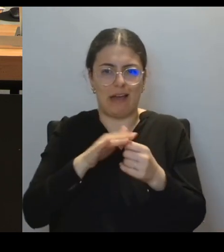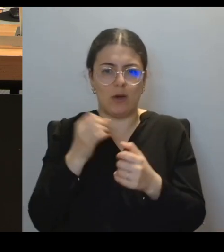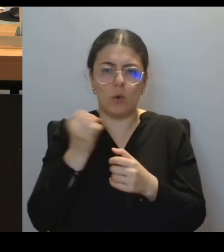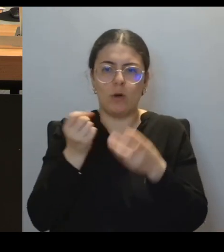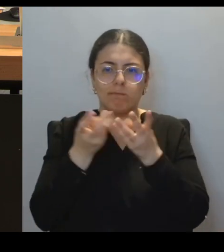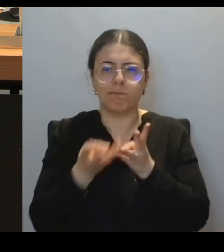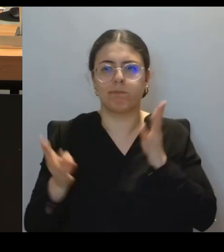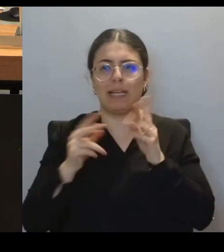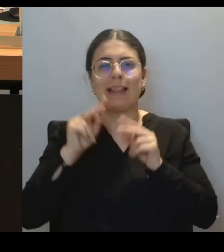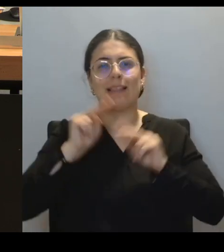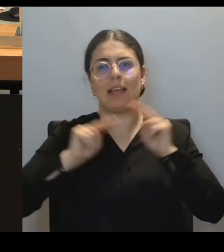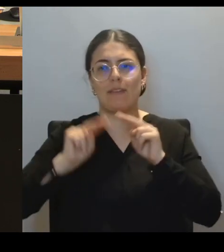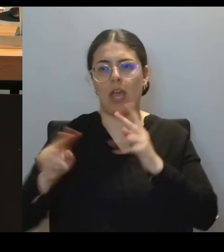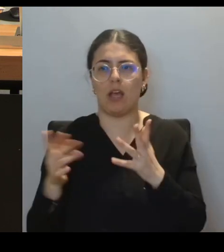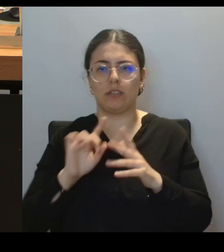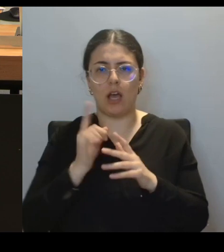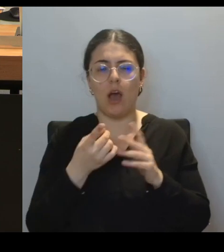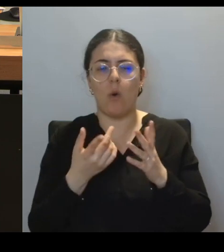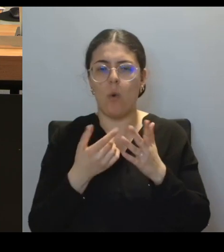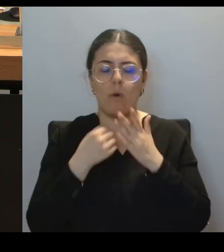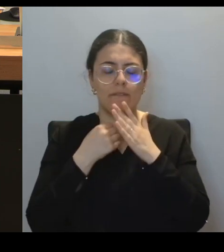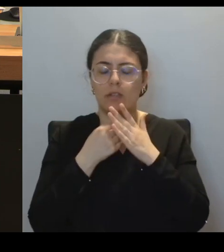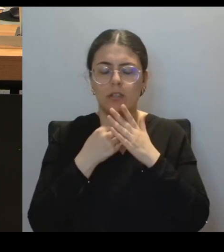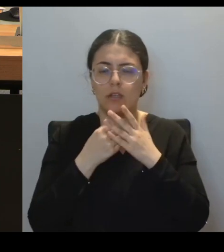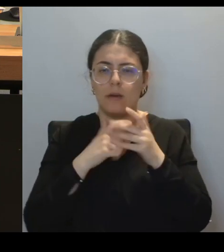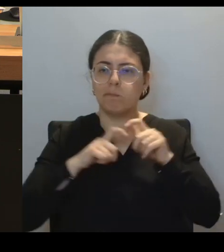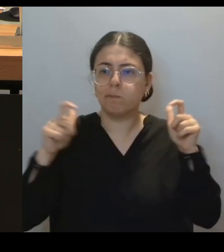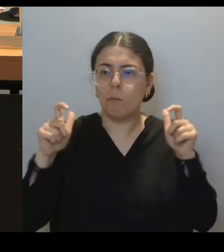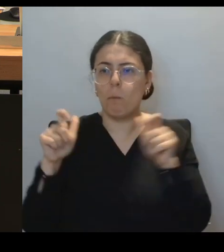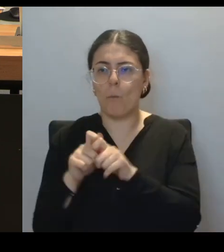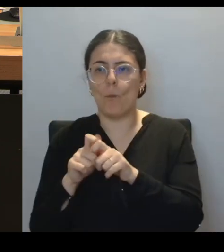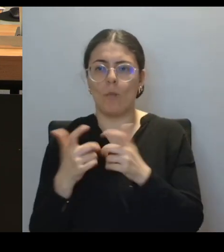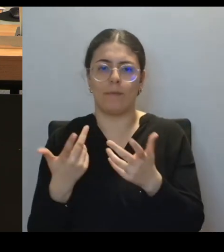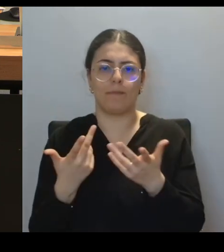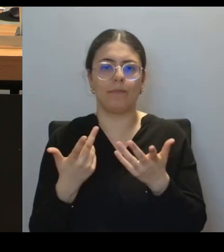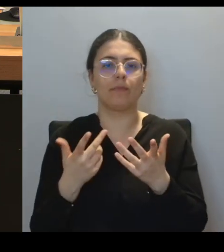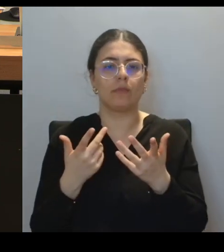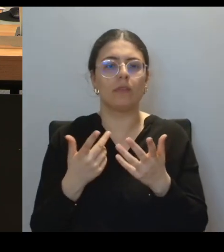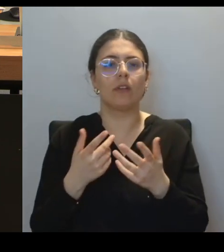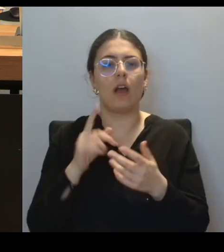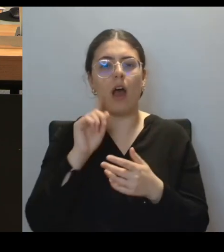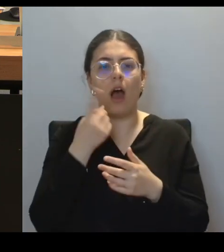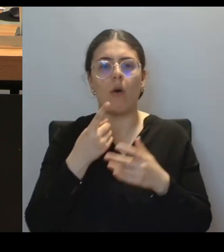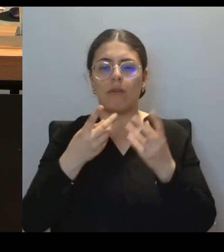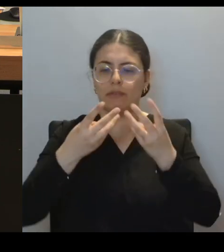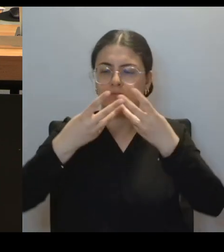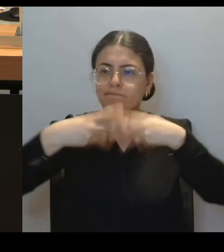Anführungszeichen unter Segmenten und Branchen und man eben nicht alles kennen kann, was wir noch besser machen können.